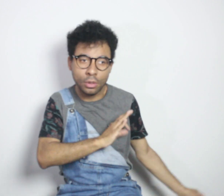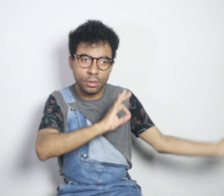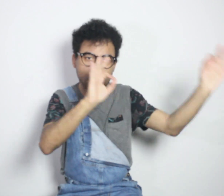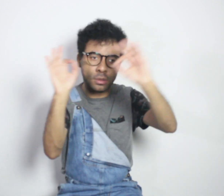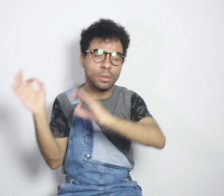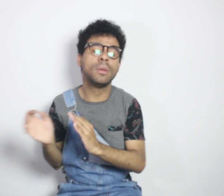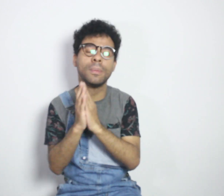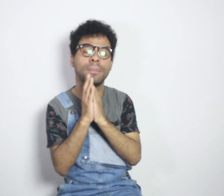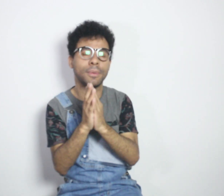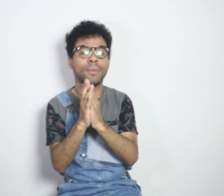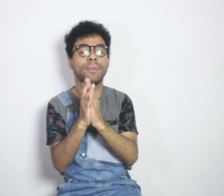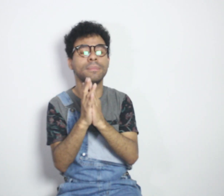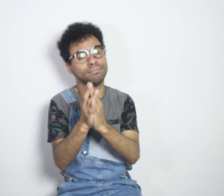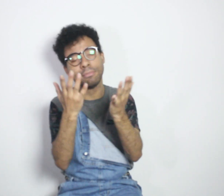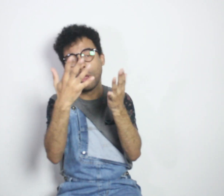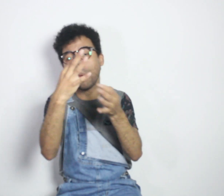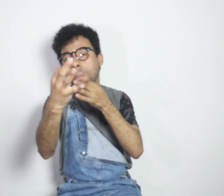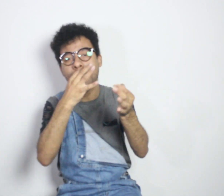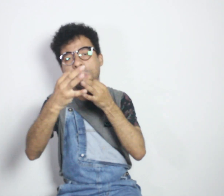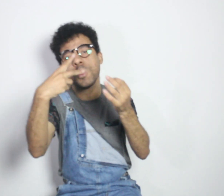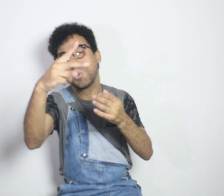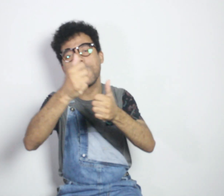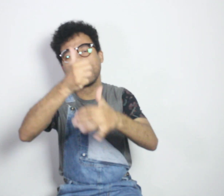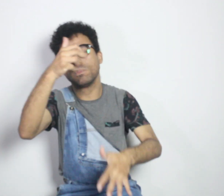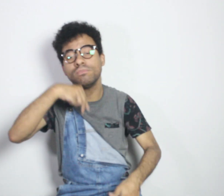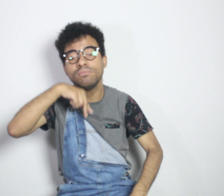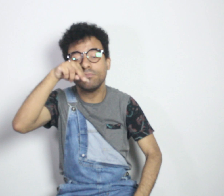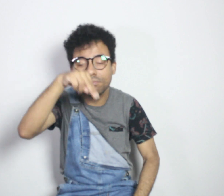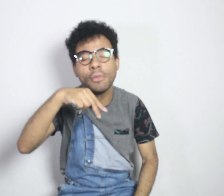Gosta o vídeo! sua opinião comentário